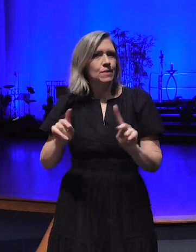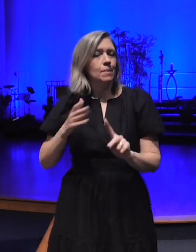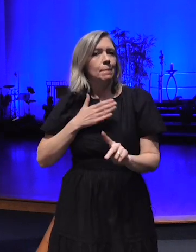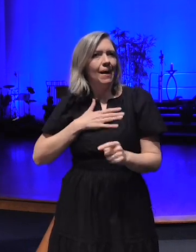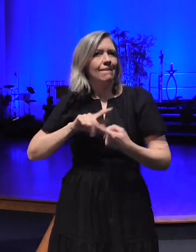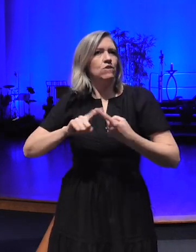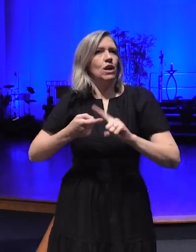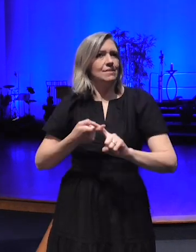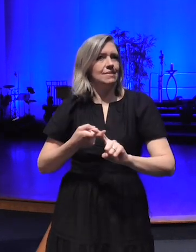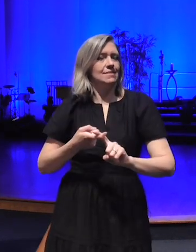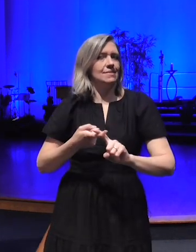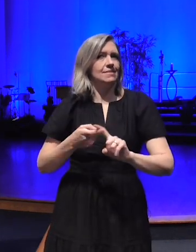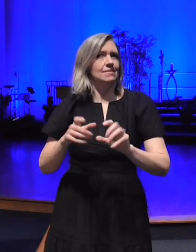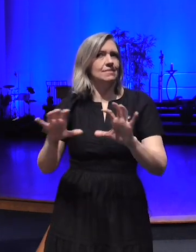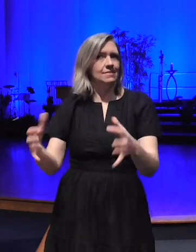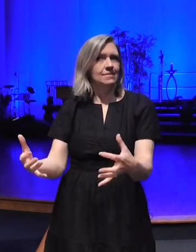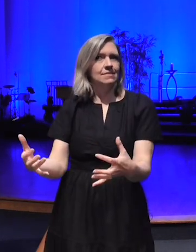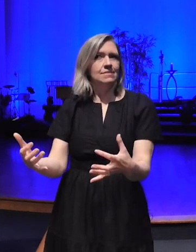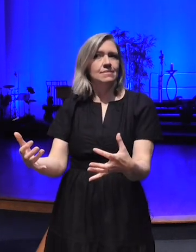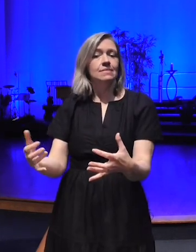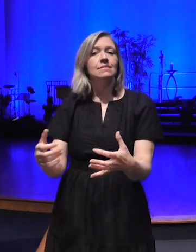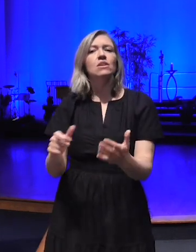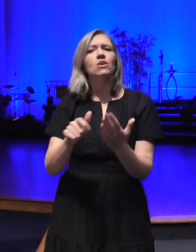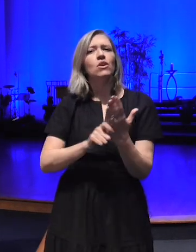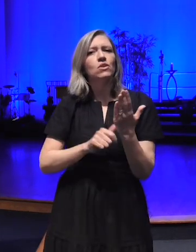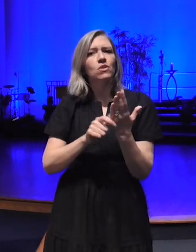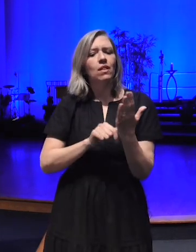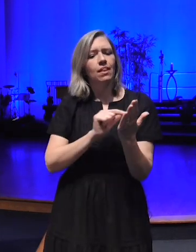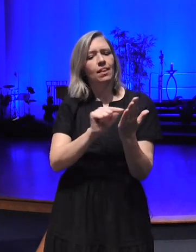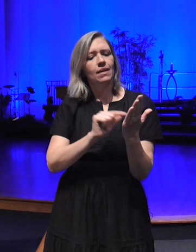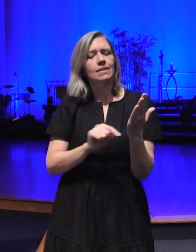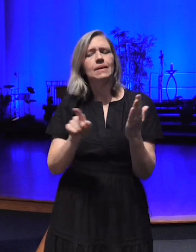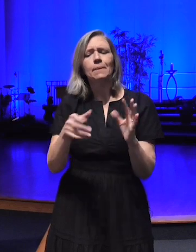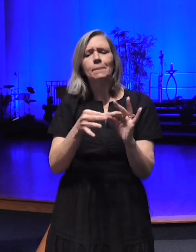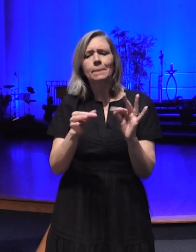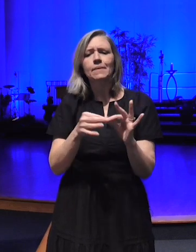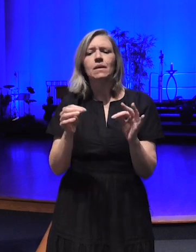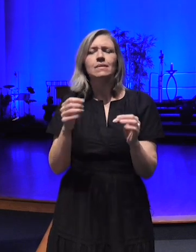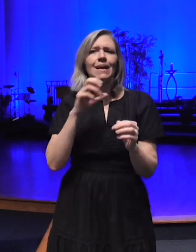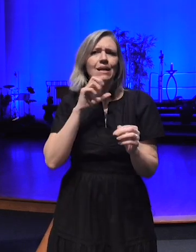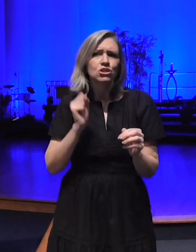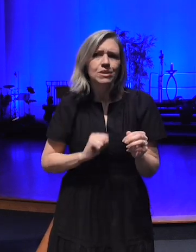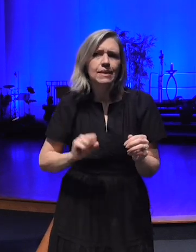de un monje anciano al que amaba, que finalmente fue liberado de un gulg chino y se le permitió